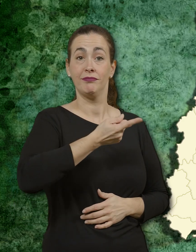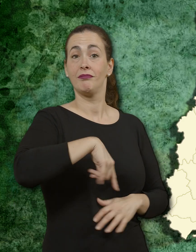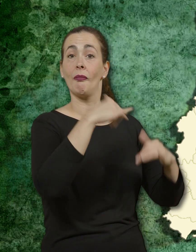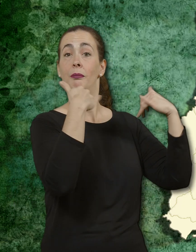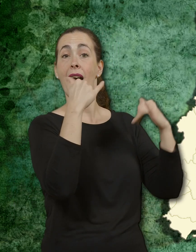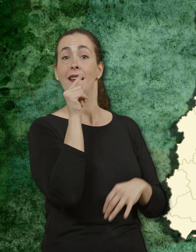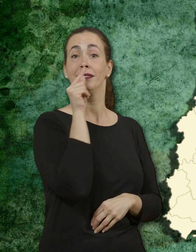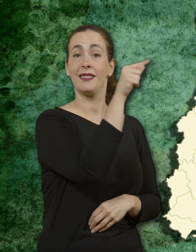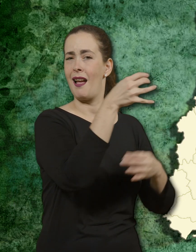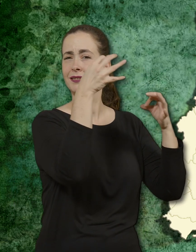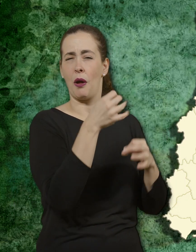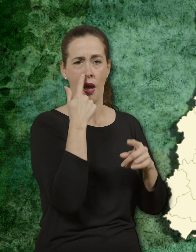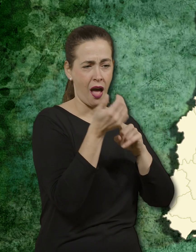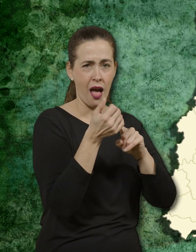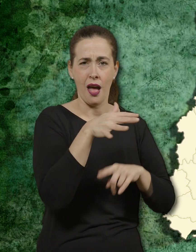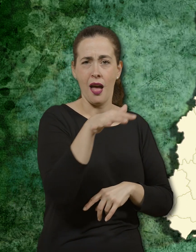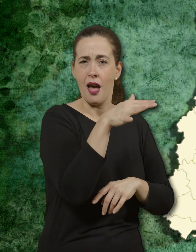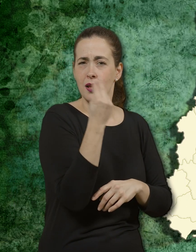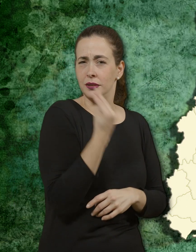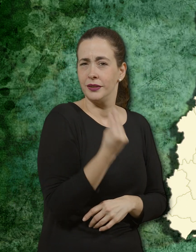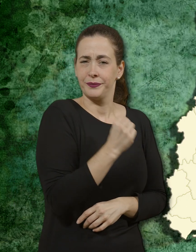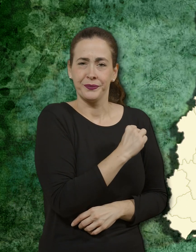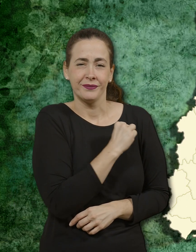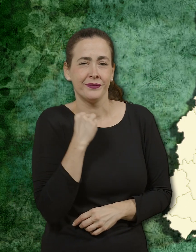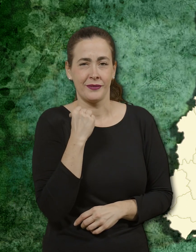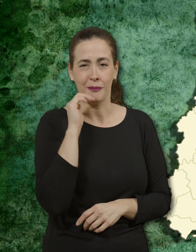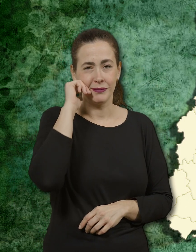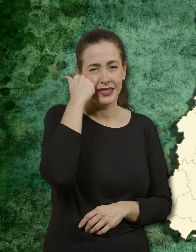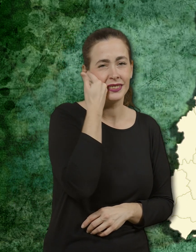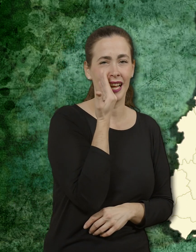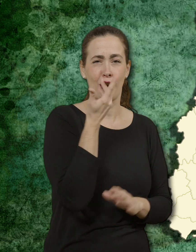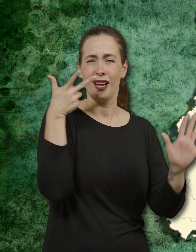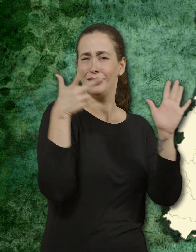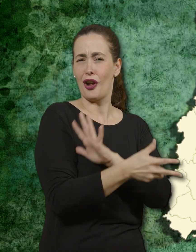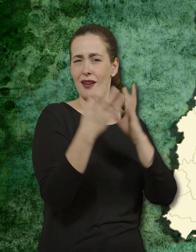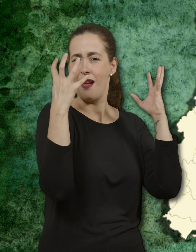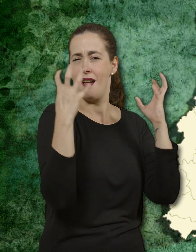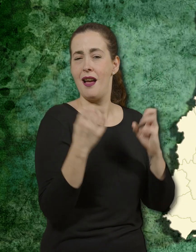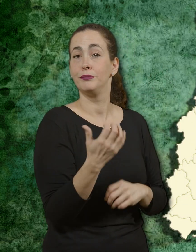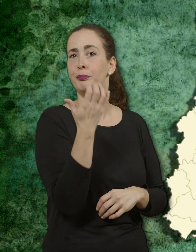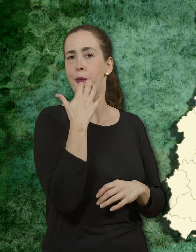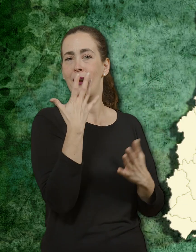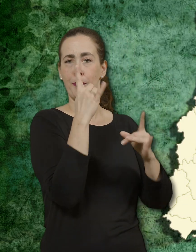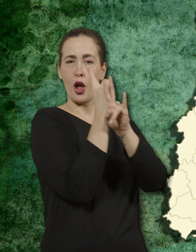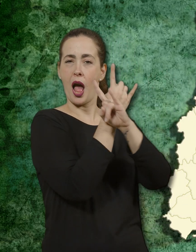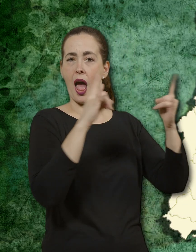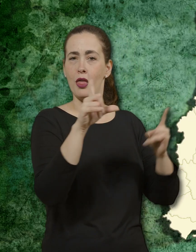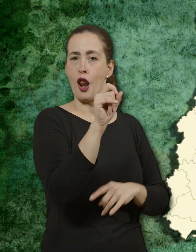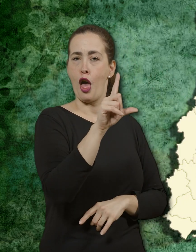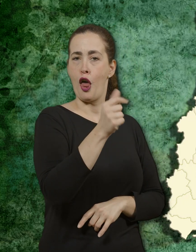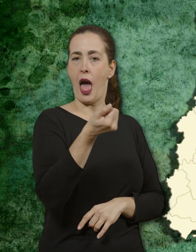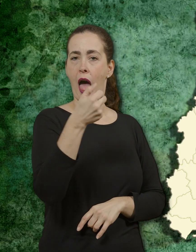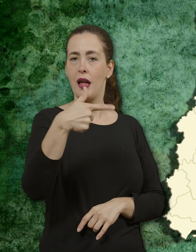Passejant-hi descobrim racons íntims i plens d'història, com el Jardí Lola Anglada,